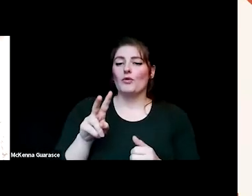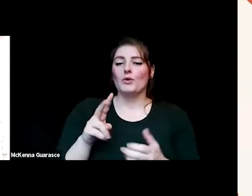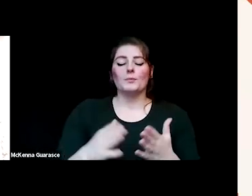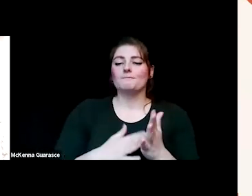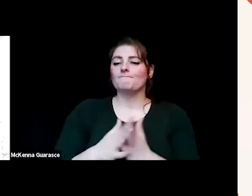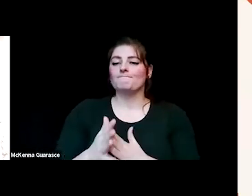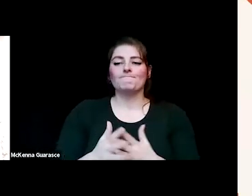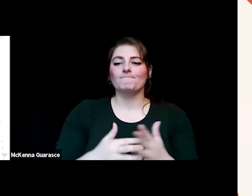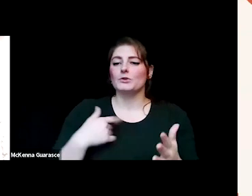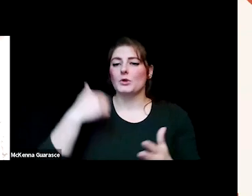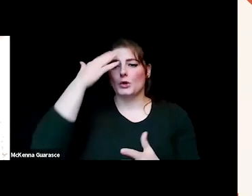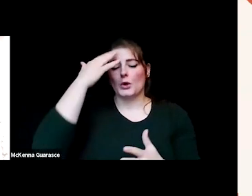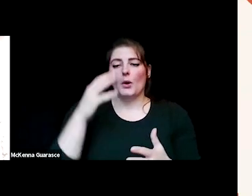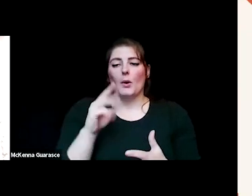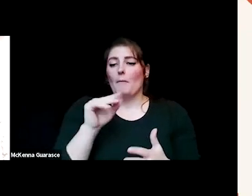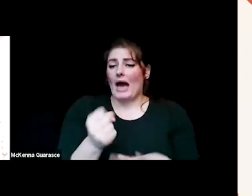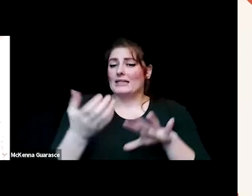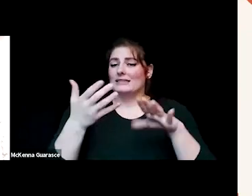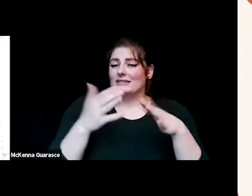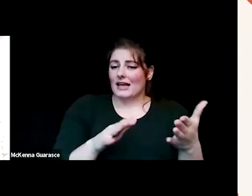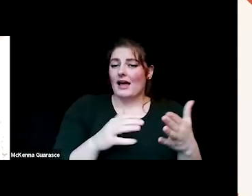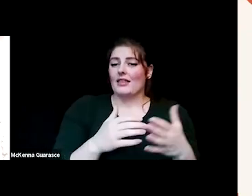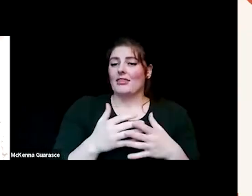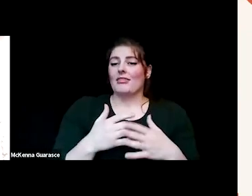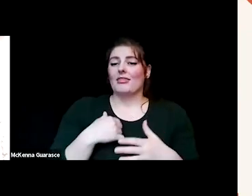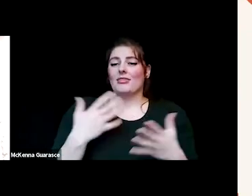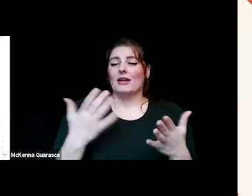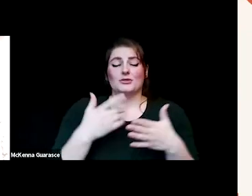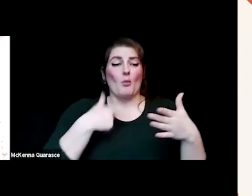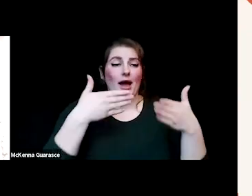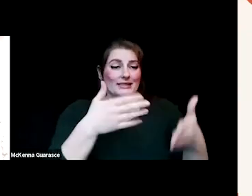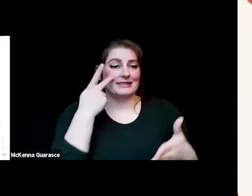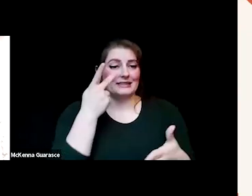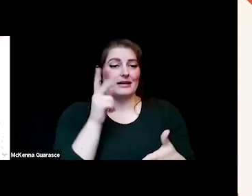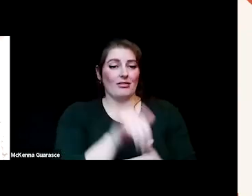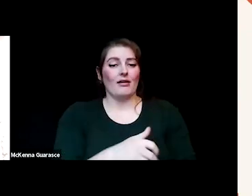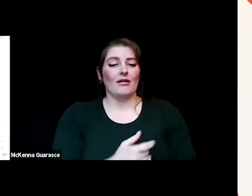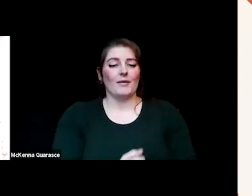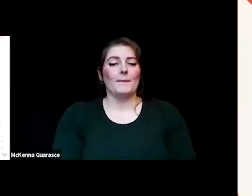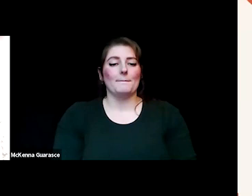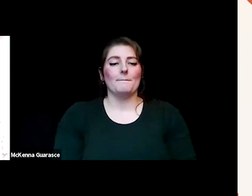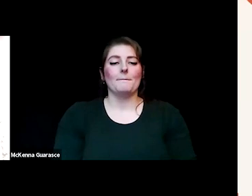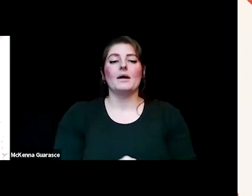esta muerte masiva, así es como lo veo, muchas personas se vieron afectadas